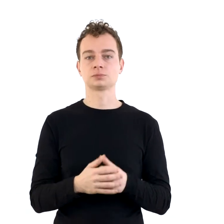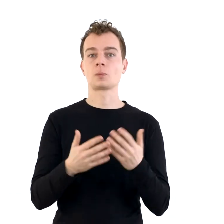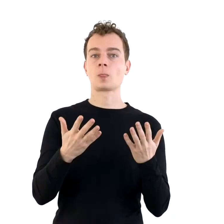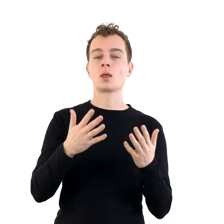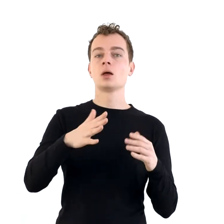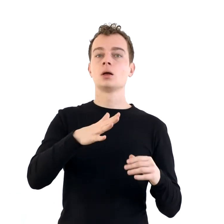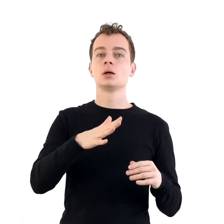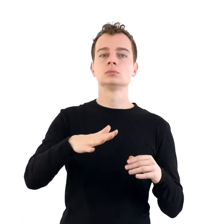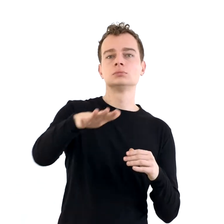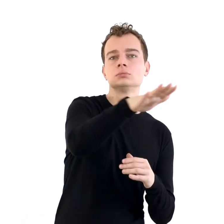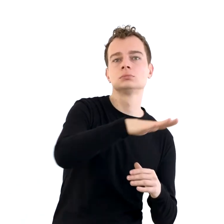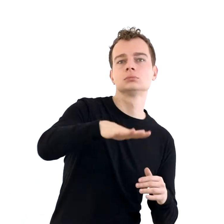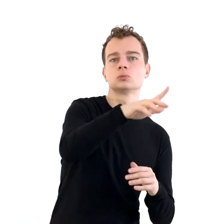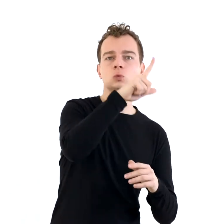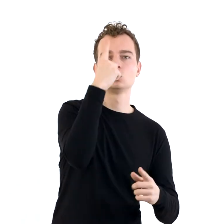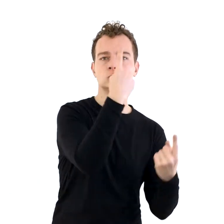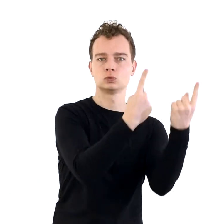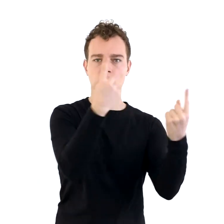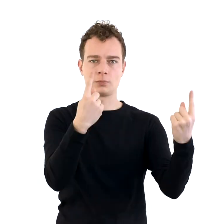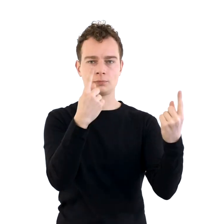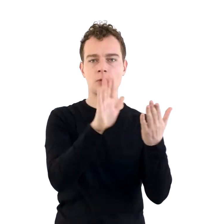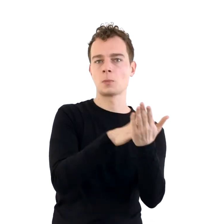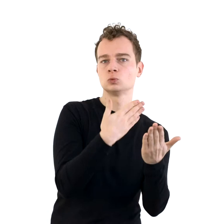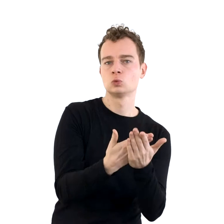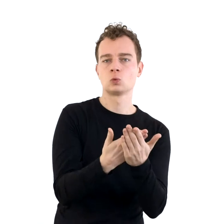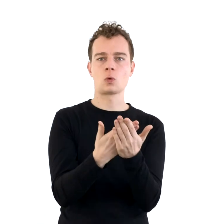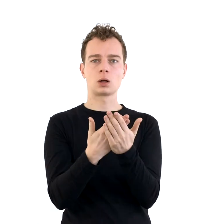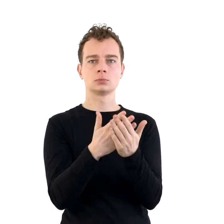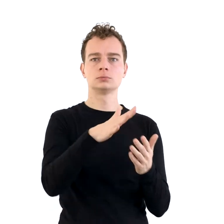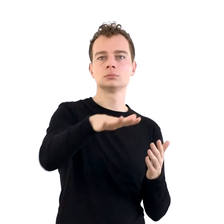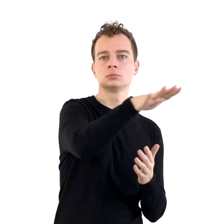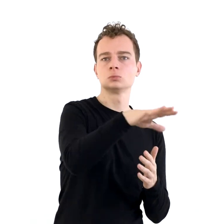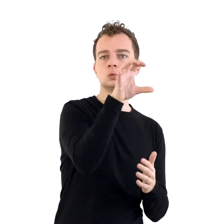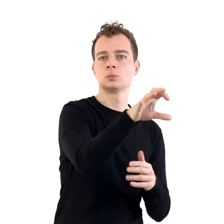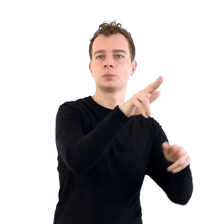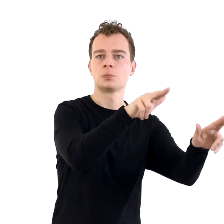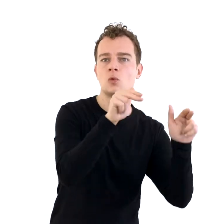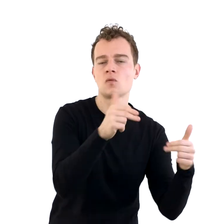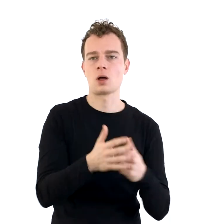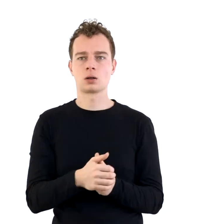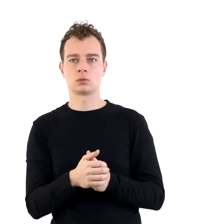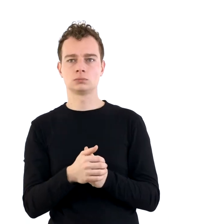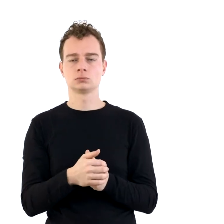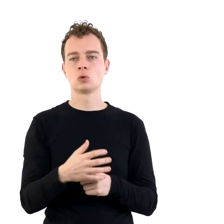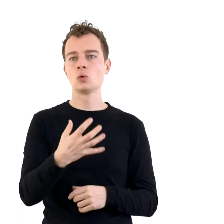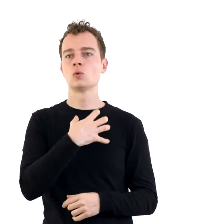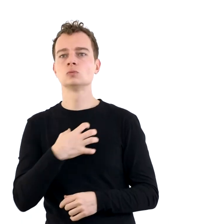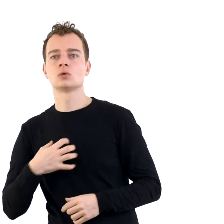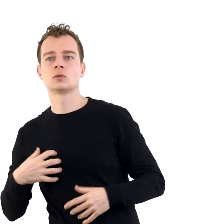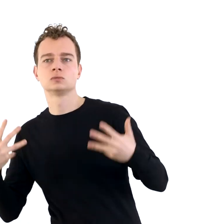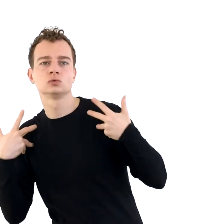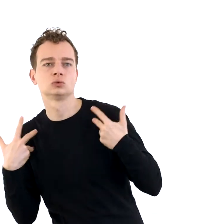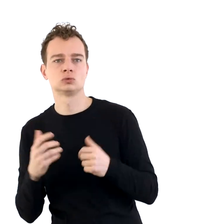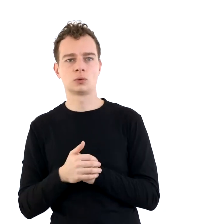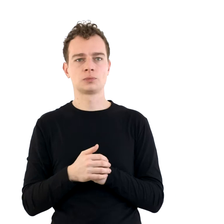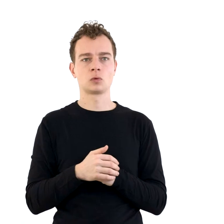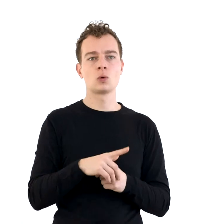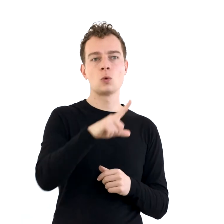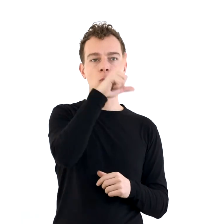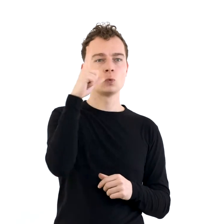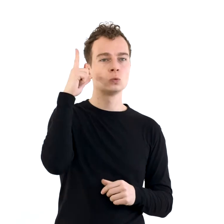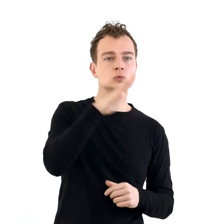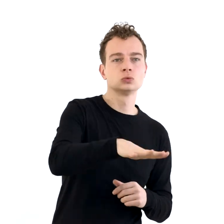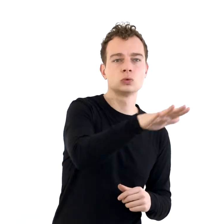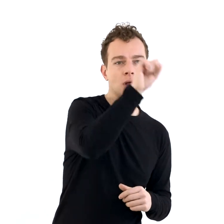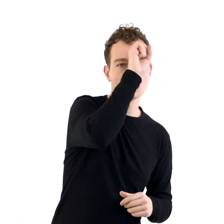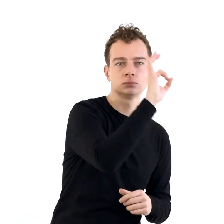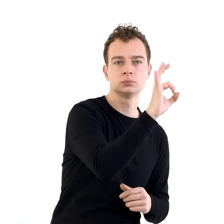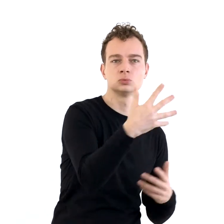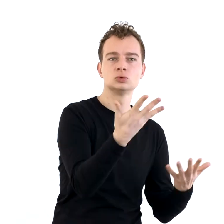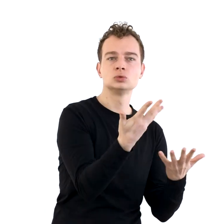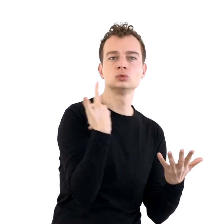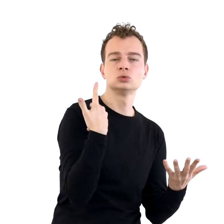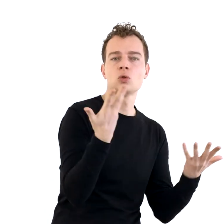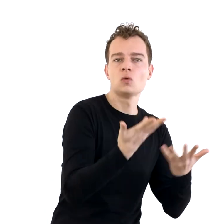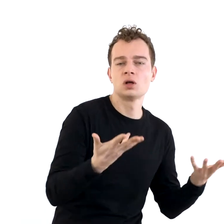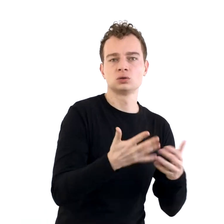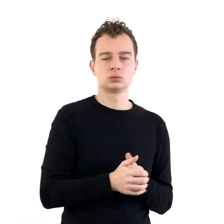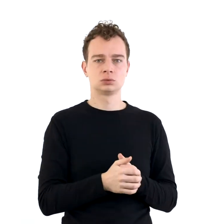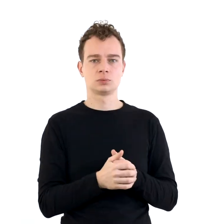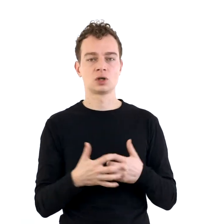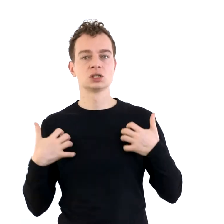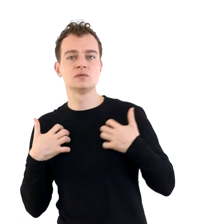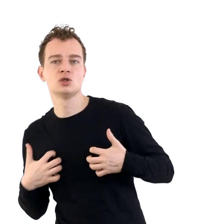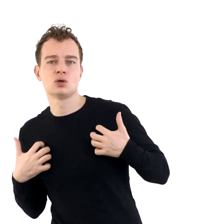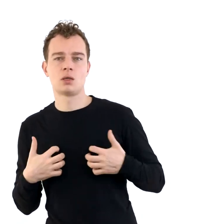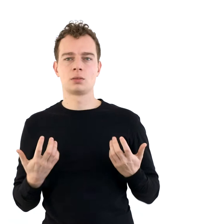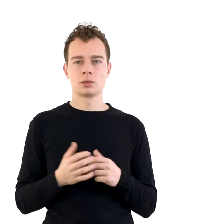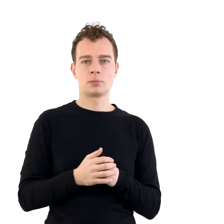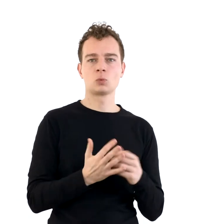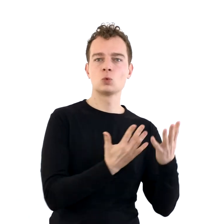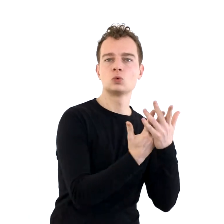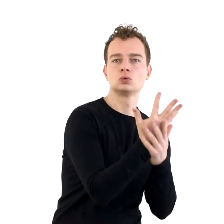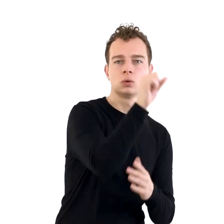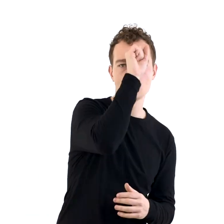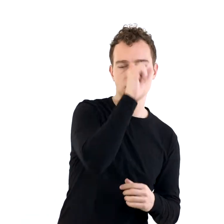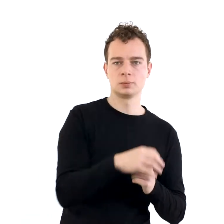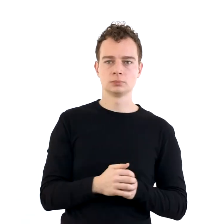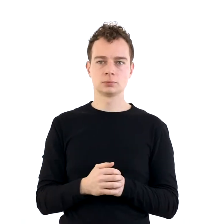sceny rodzajowe (np. scenki polowań, życie gospodarskie, życie towarzyskie Egipcjan, postacie zwierząt, roślinność Egiptu).